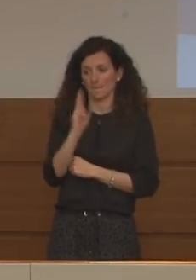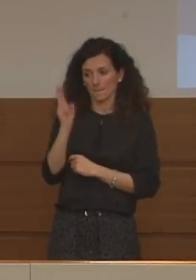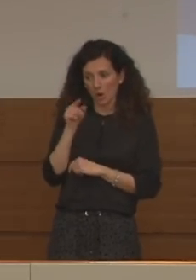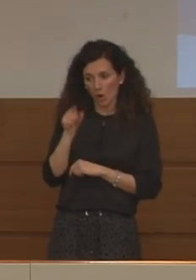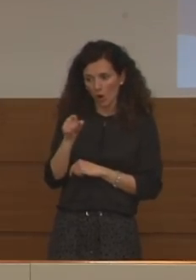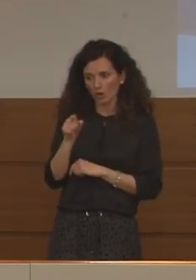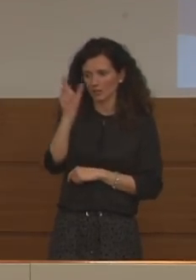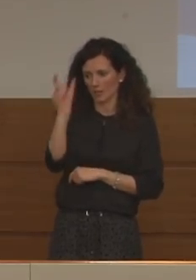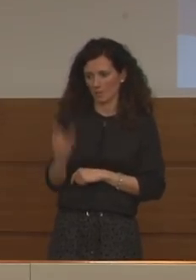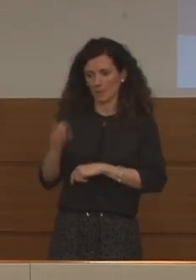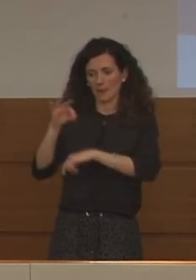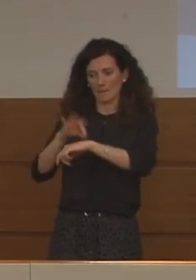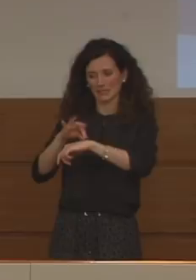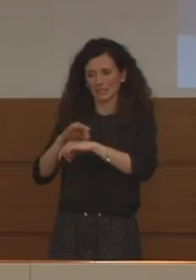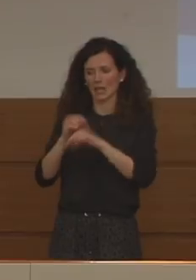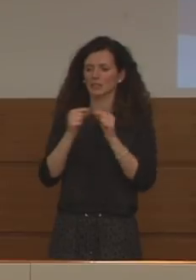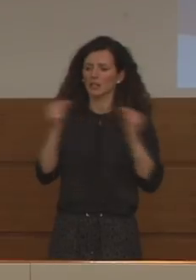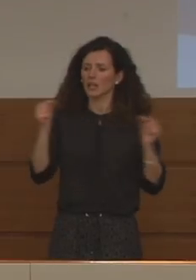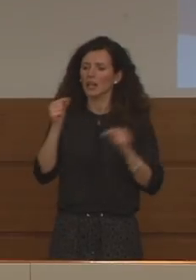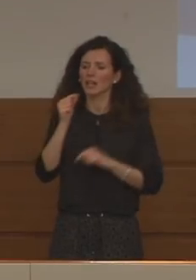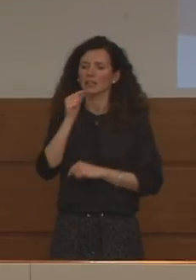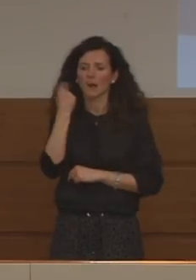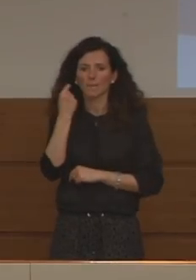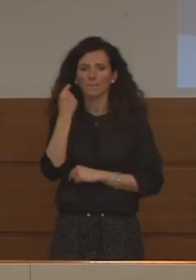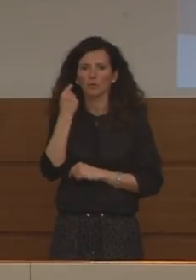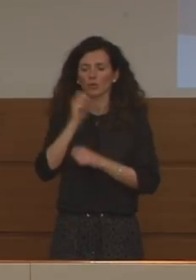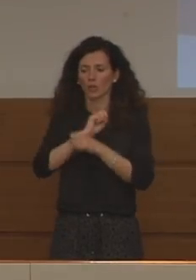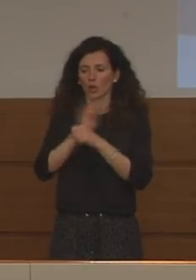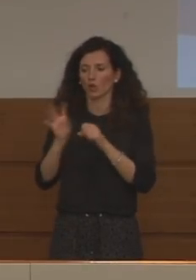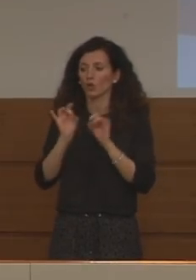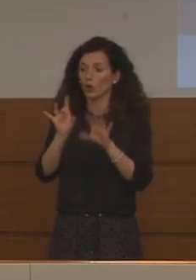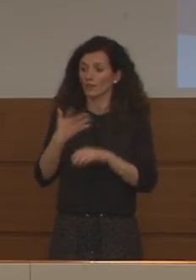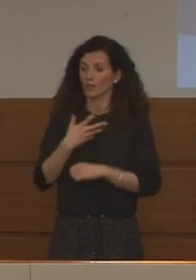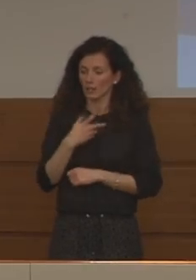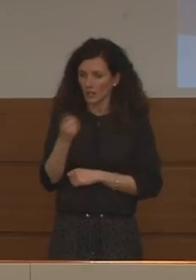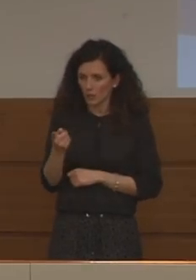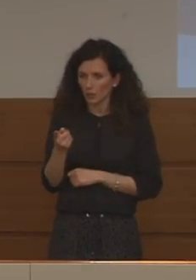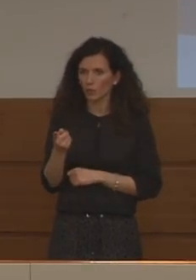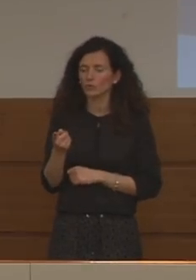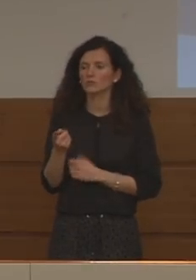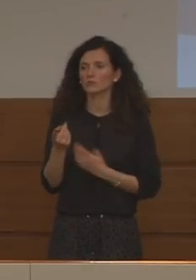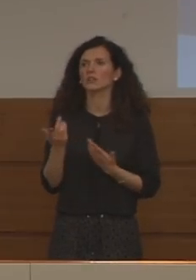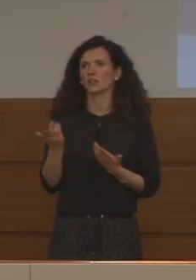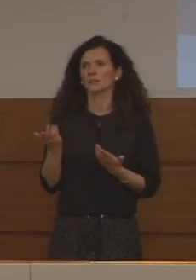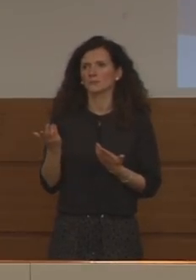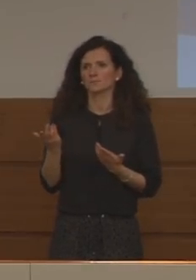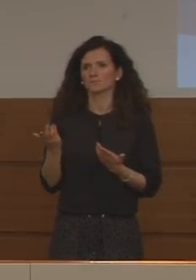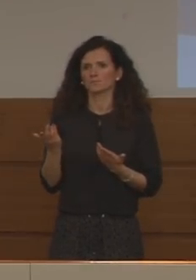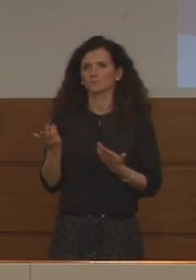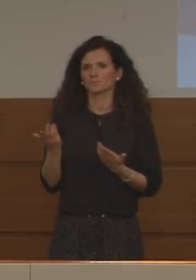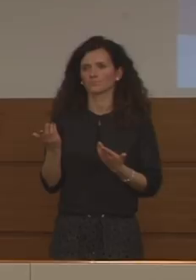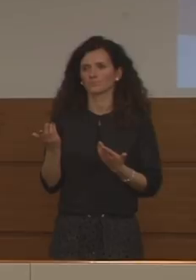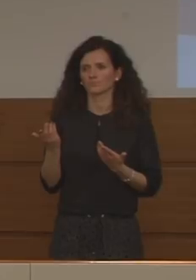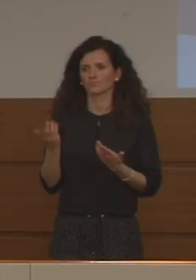tampone positivo per coronavirus viene attribuita al censimento e